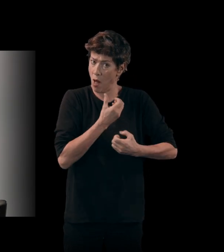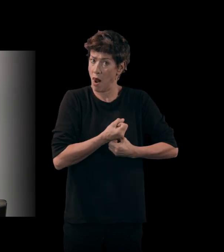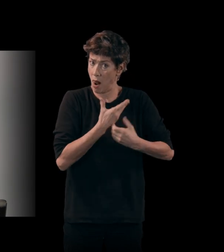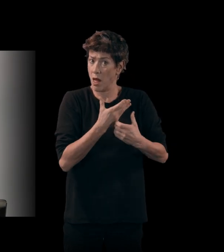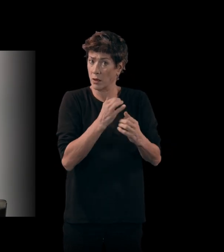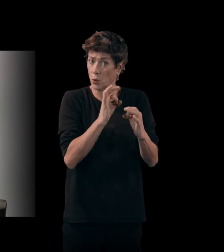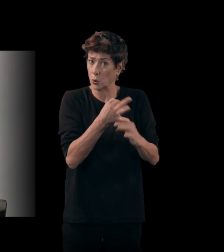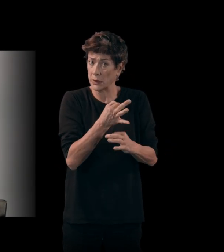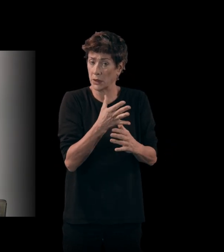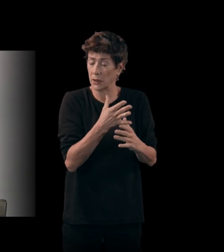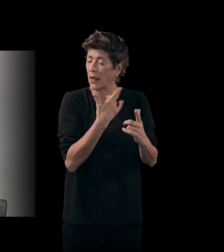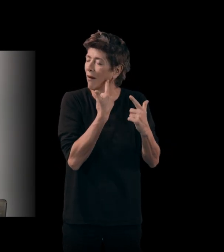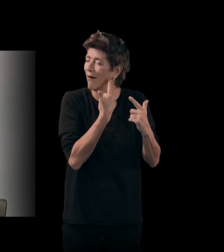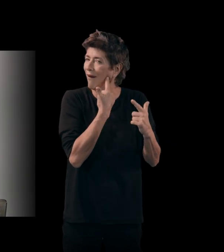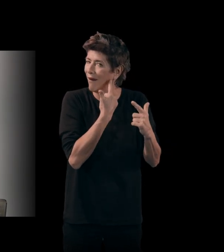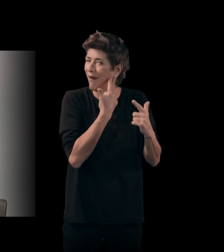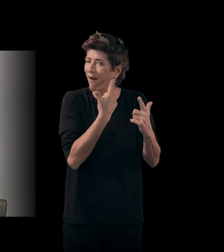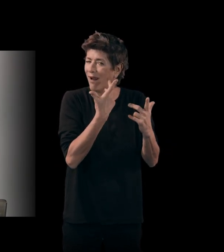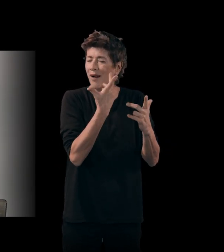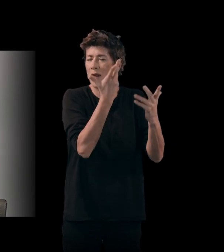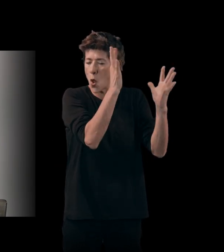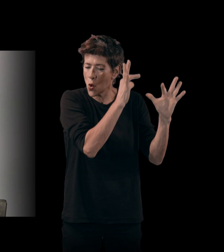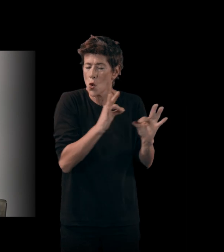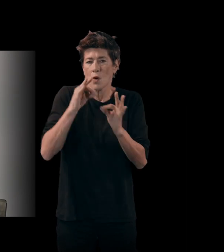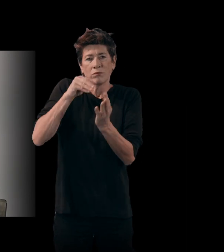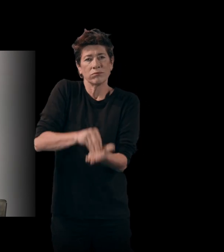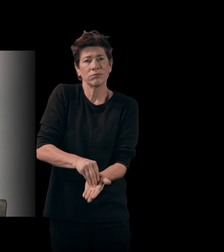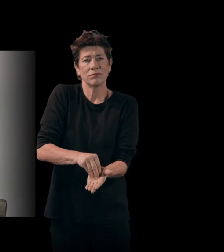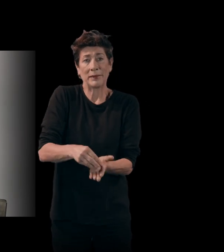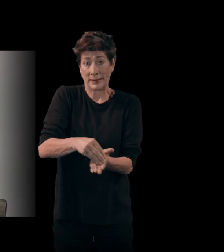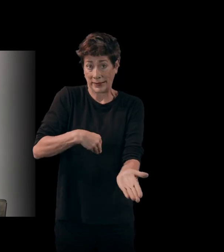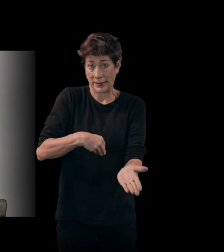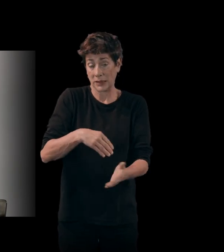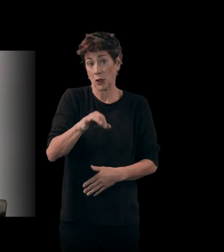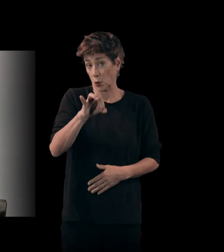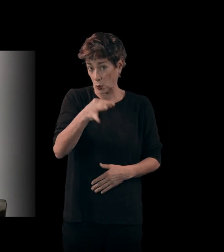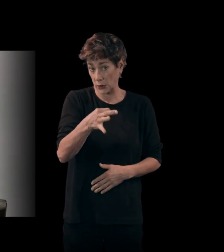on peut le travailler dans un texte écrit. C’était très important. Oui, c’était excessivement important.